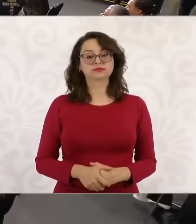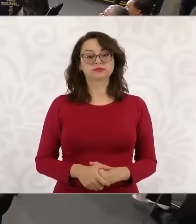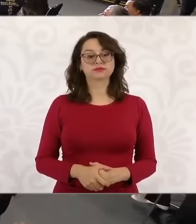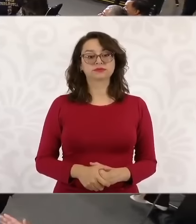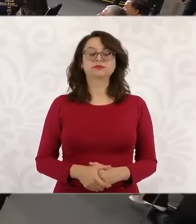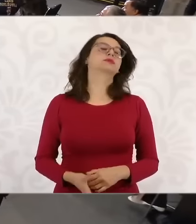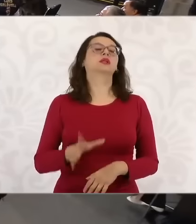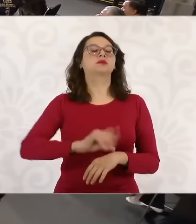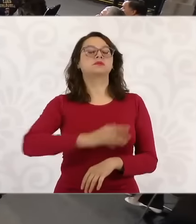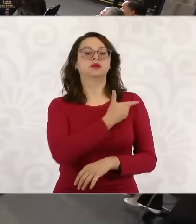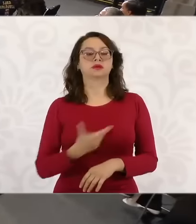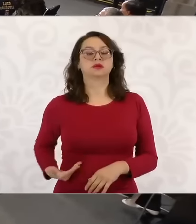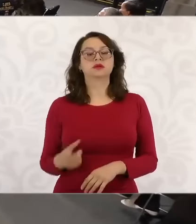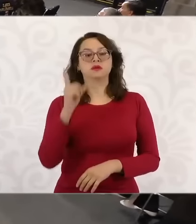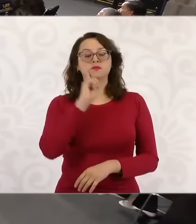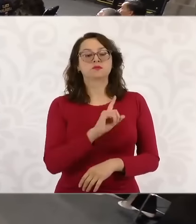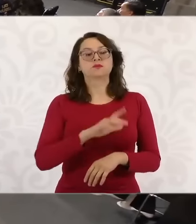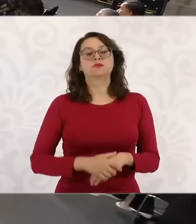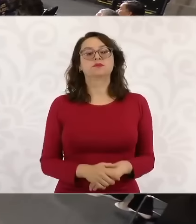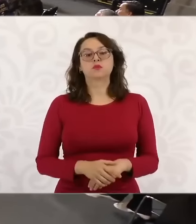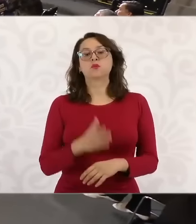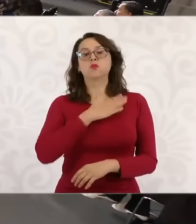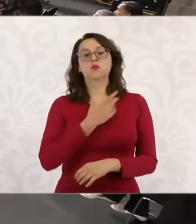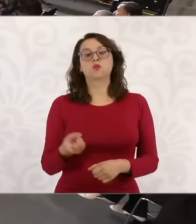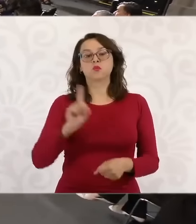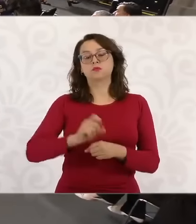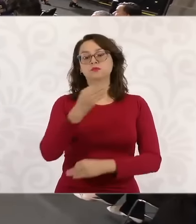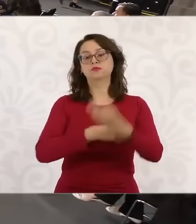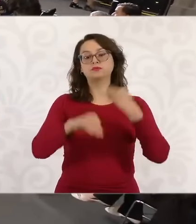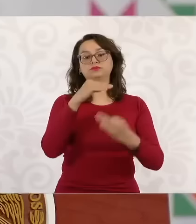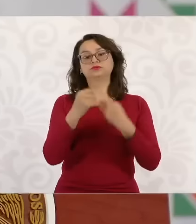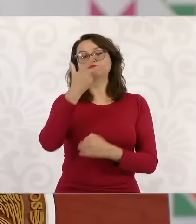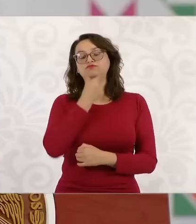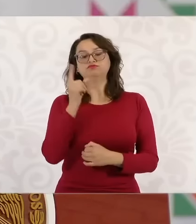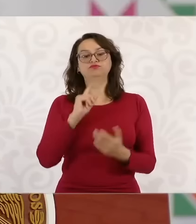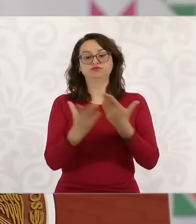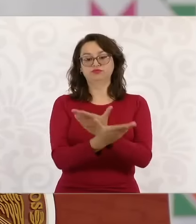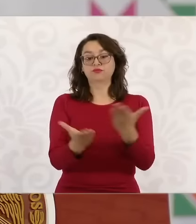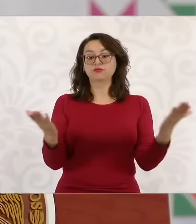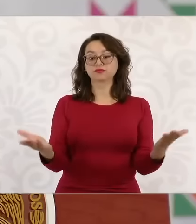con su permiso, presidenta. Buenos días a todos y tod, a todas y todos. Frente a la consolidación